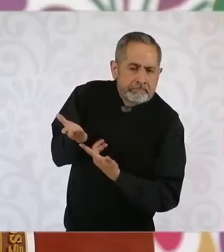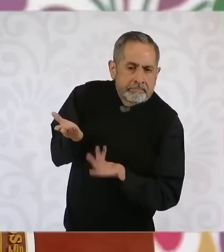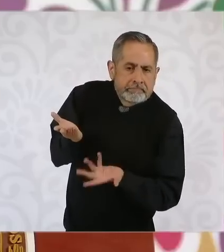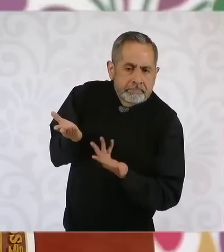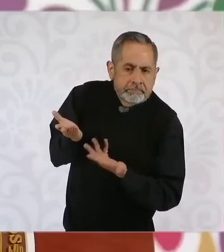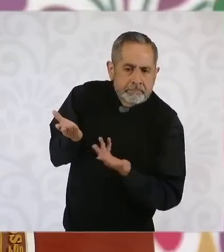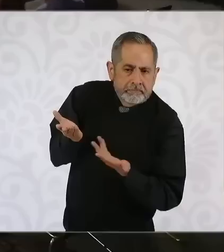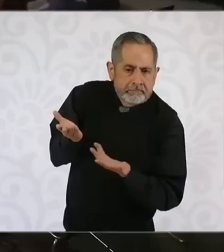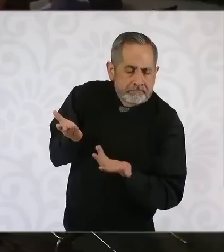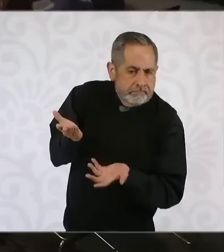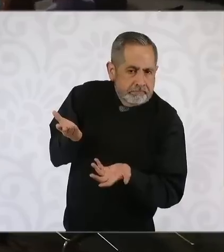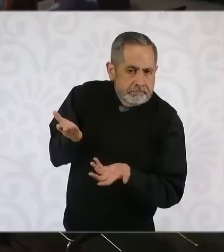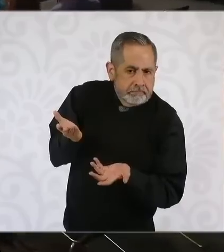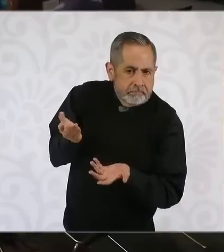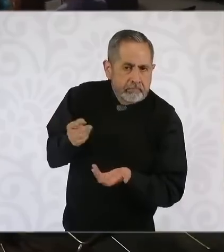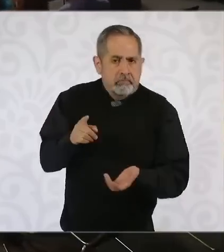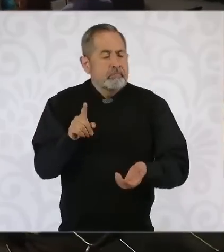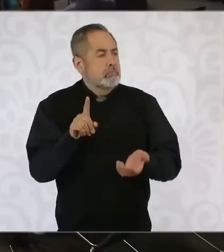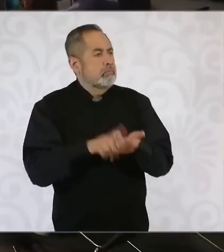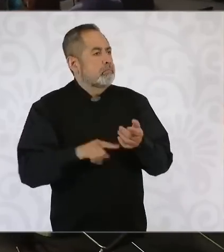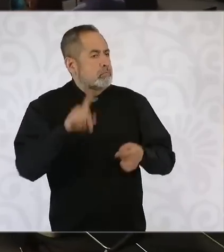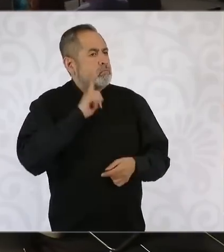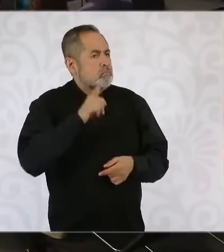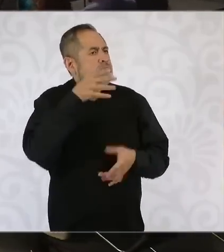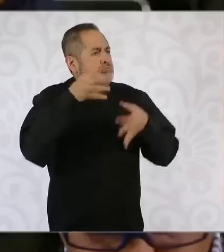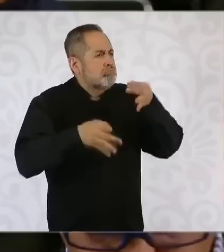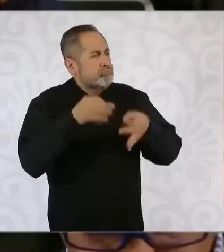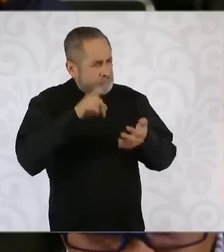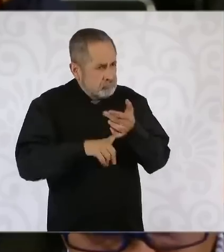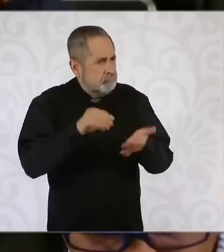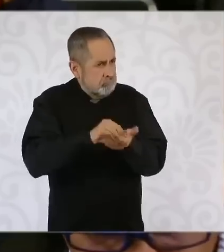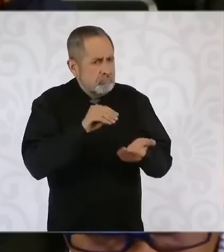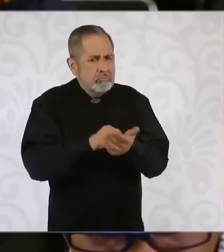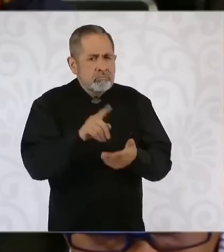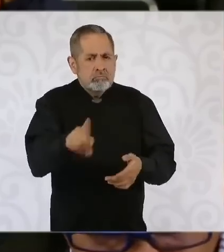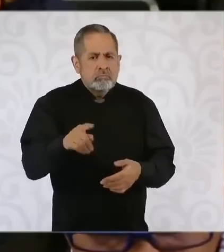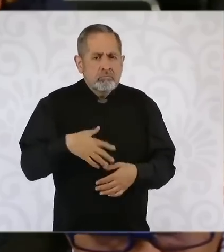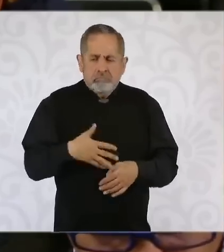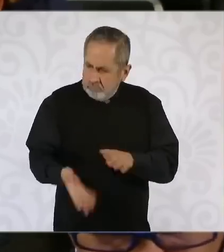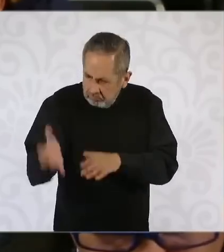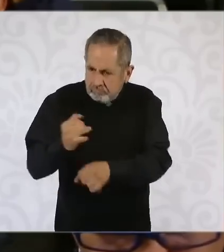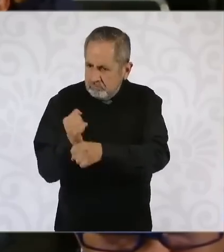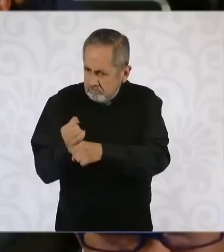están Están en juicio Por qué no hay voluntad política para decir que se investigue que se